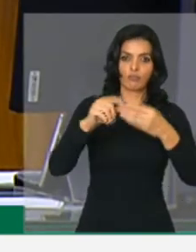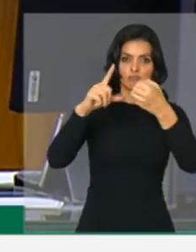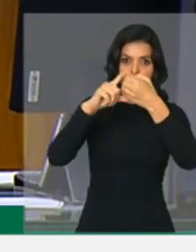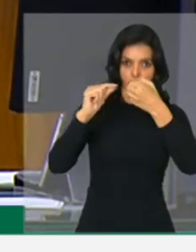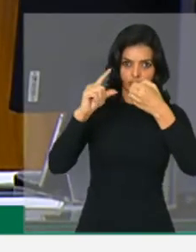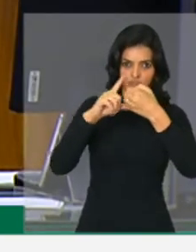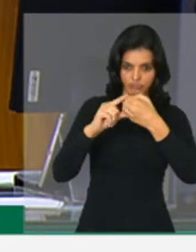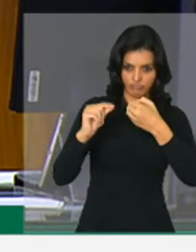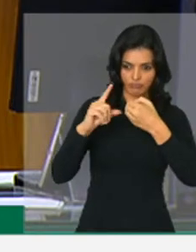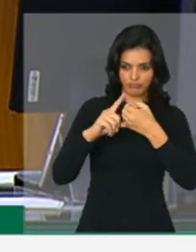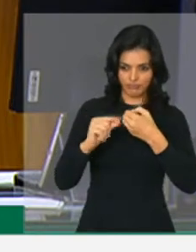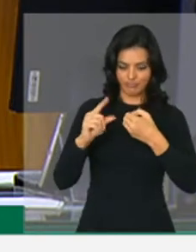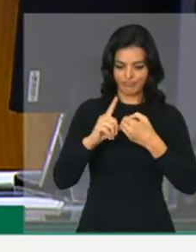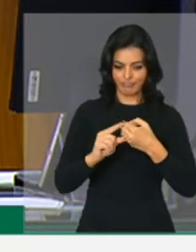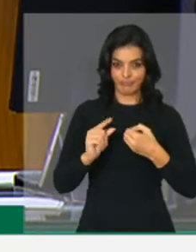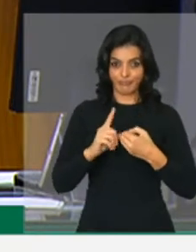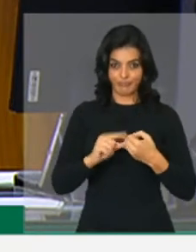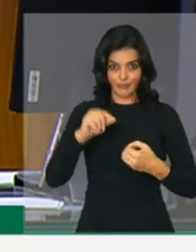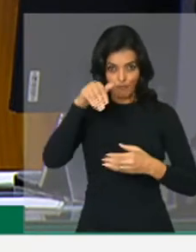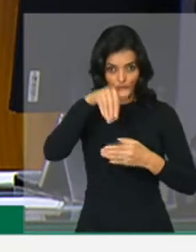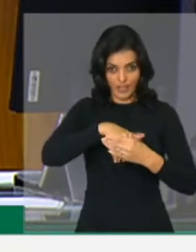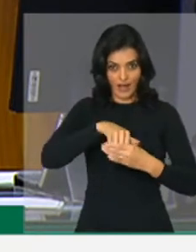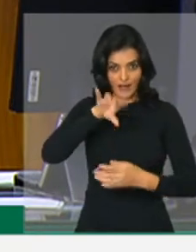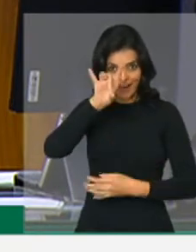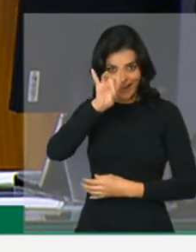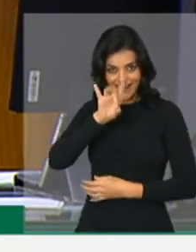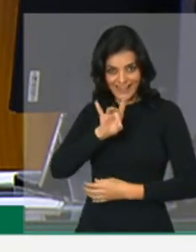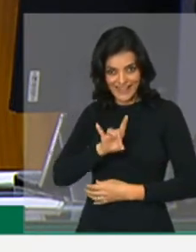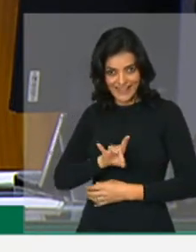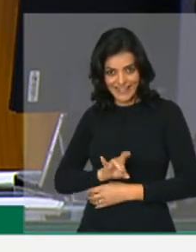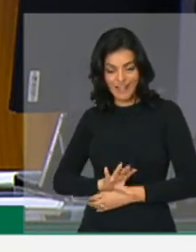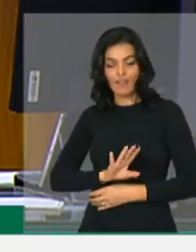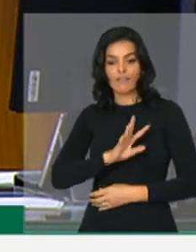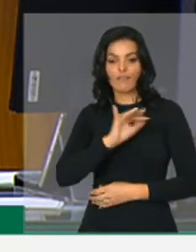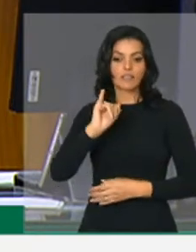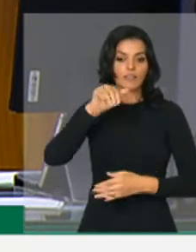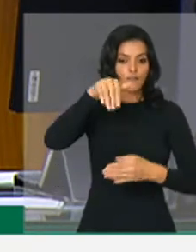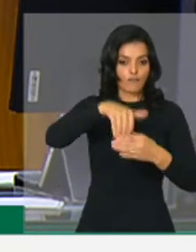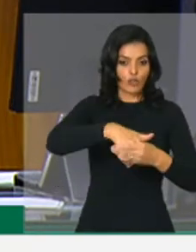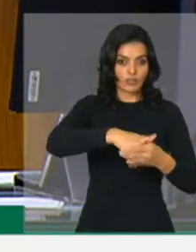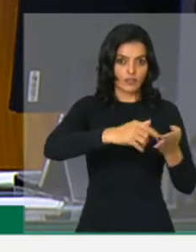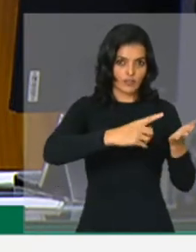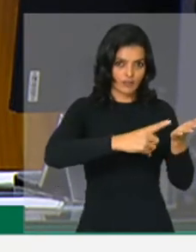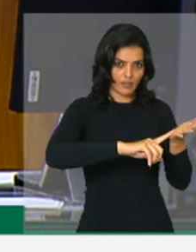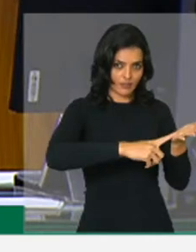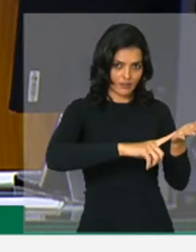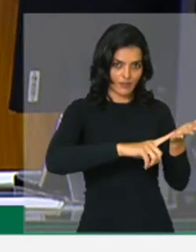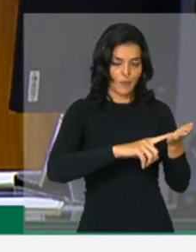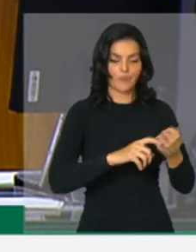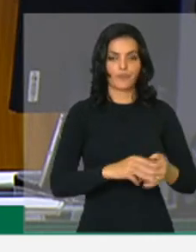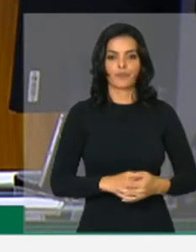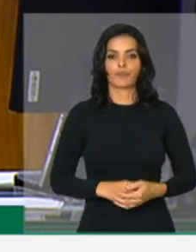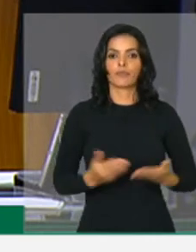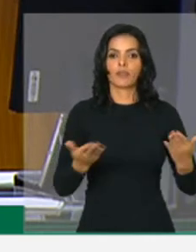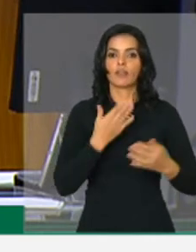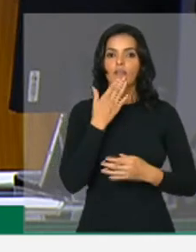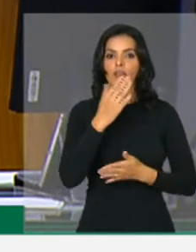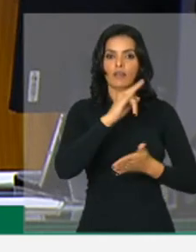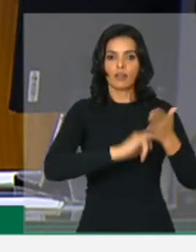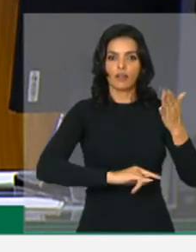TERMOS DO ARTIGO 117 INCISO 13 ° DO REGIMENTO INTERNO QUE A VOTAÇÃO DA MEDIDA PROVISÓRIA 1017/2020 OCORRA ARTIGO POR ARTIGO. PSOL. PARA ENCAMINHAR REQUERIMENTO A